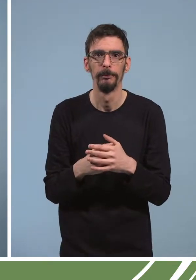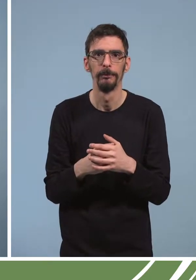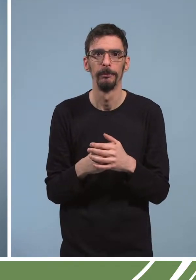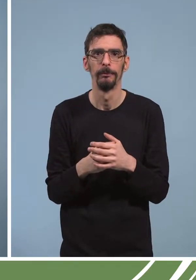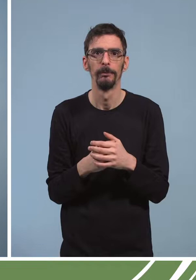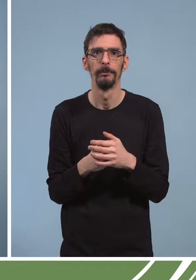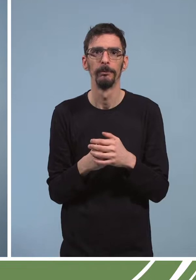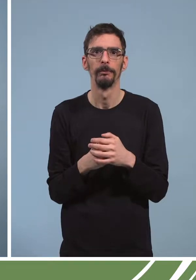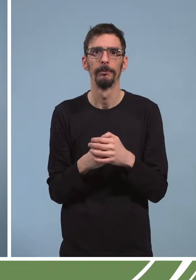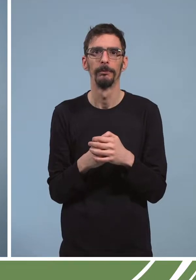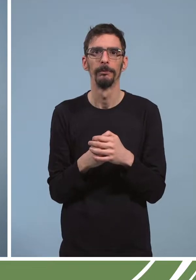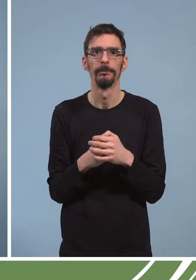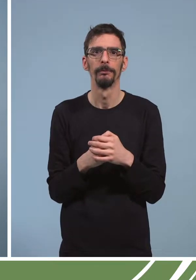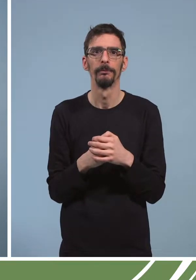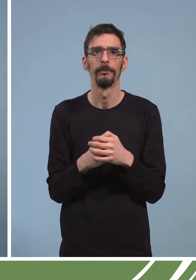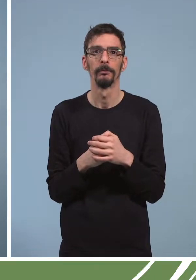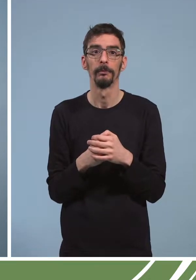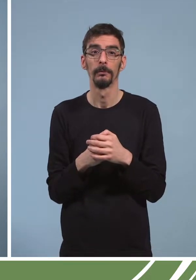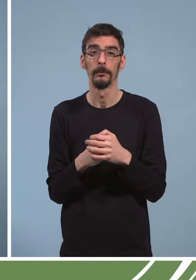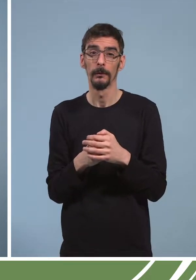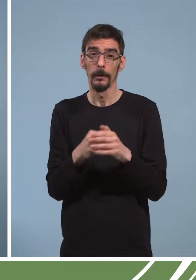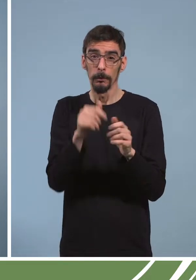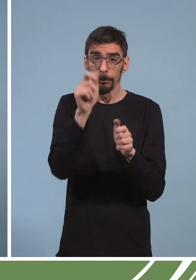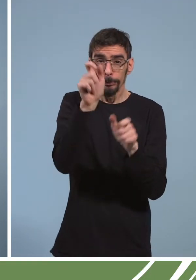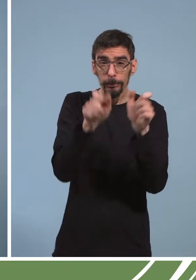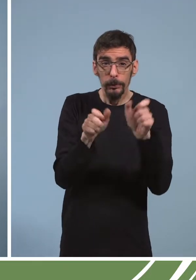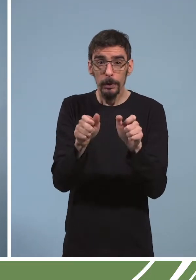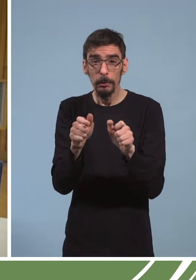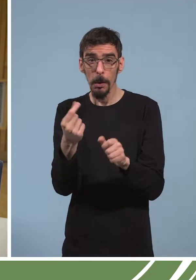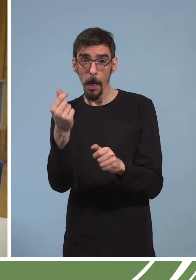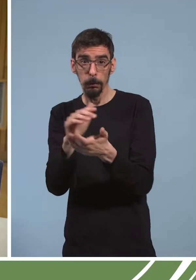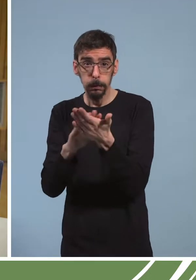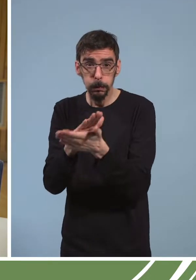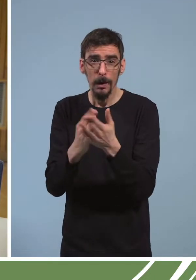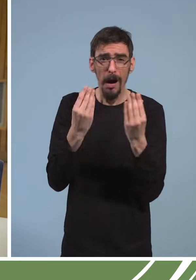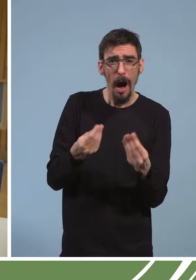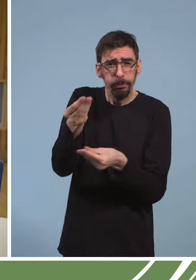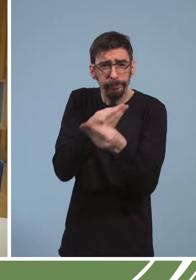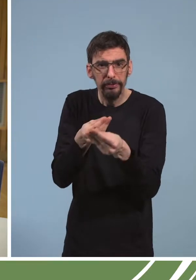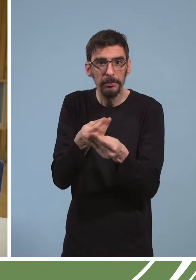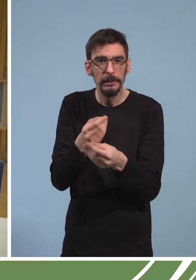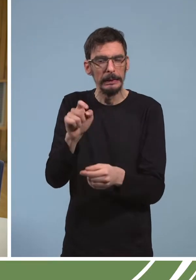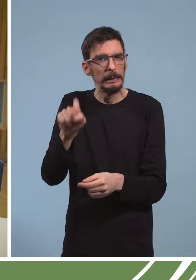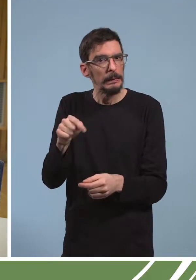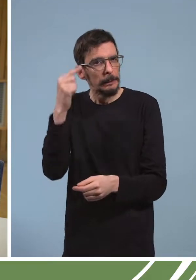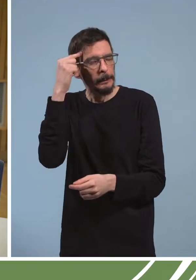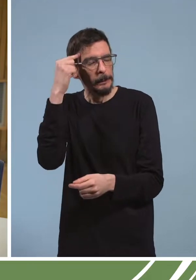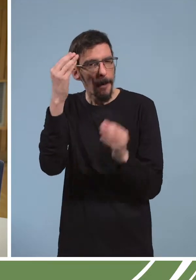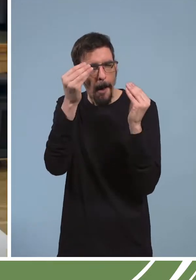Das unterstreicht das Ungleich- gewicht zwischen den Tischen. Zwei Tische erhalten überhaupt keine Güter oder Startkapital.